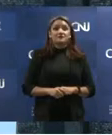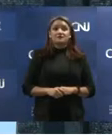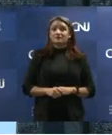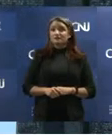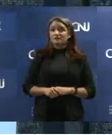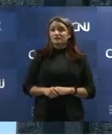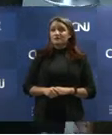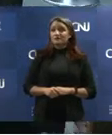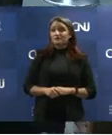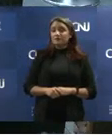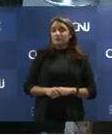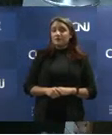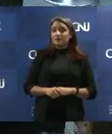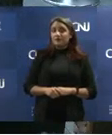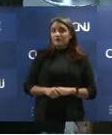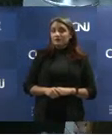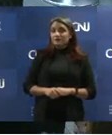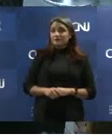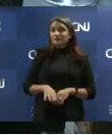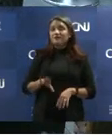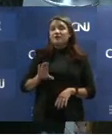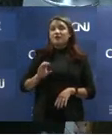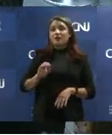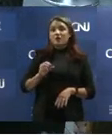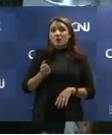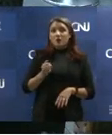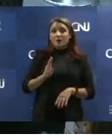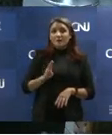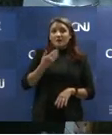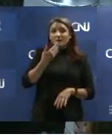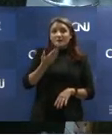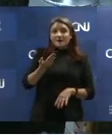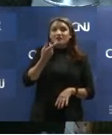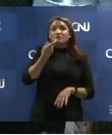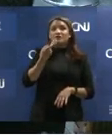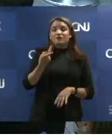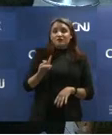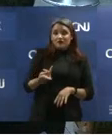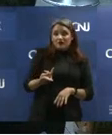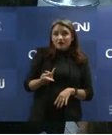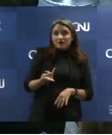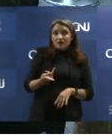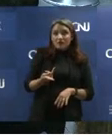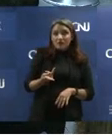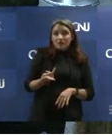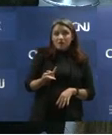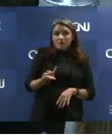Mas a Ordem dos Advogados do Brasil pede a palavra Constituição, constitucionalmente concedida,